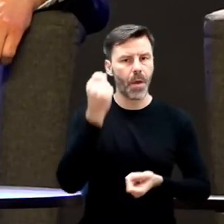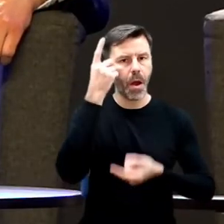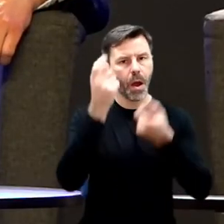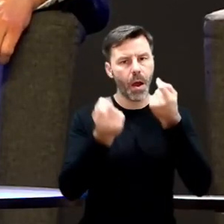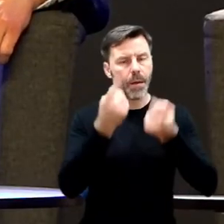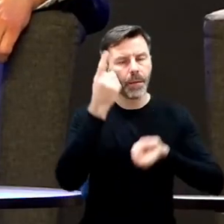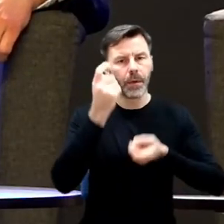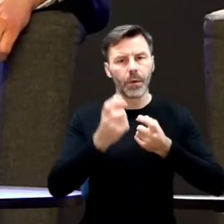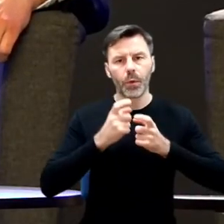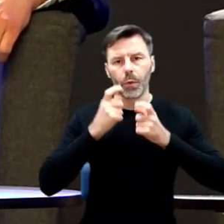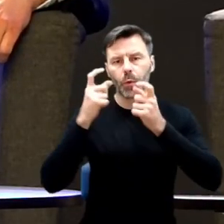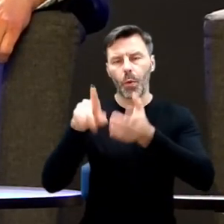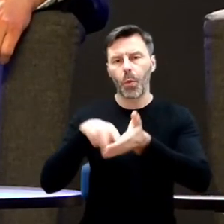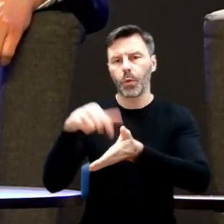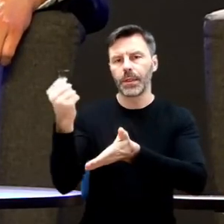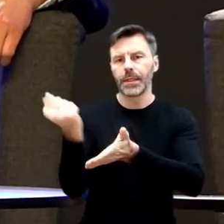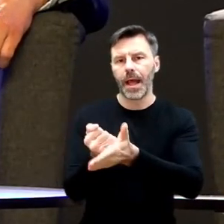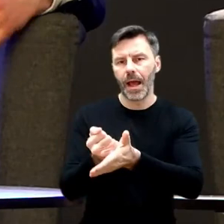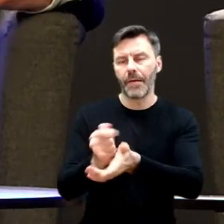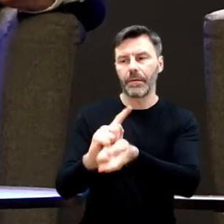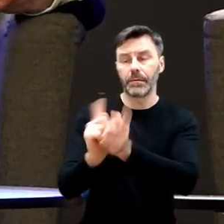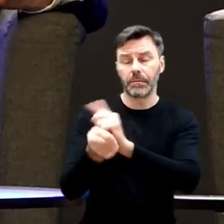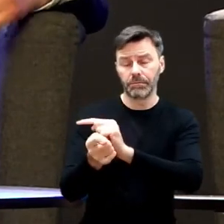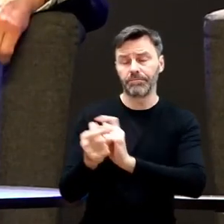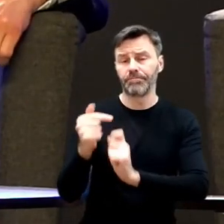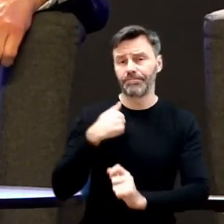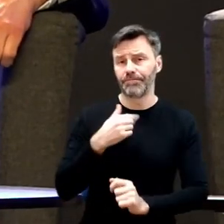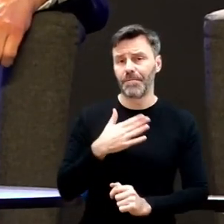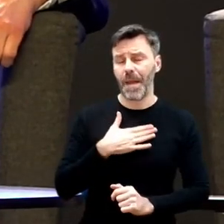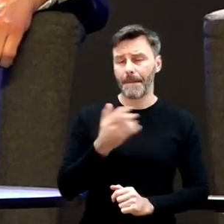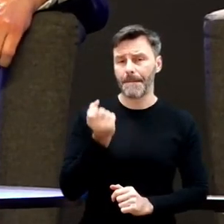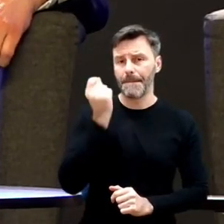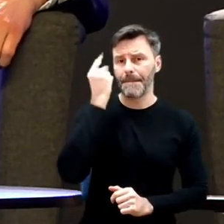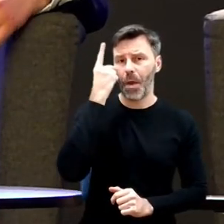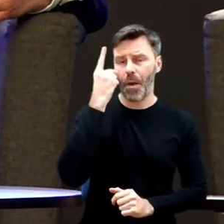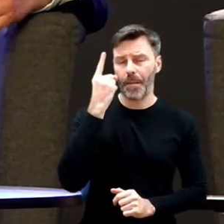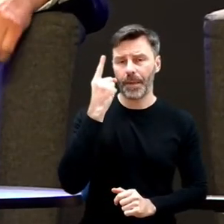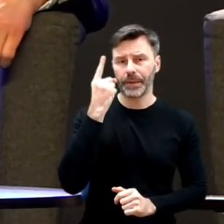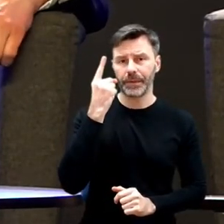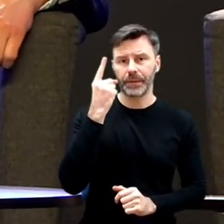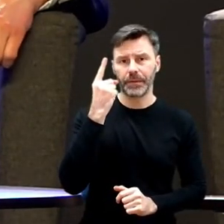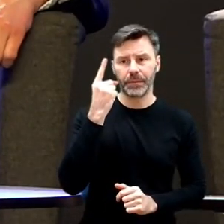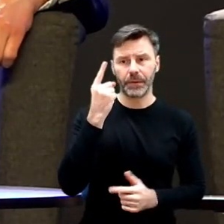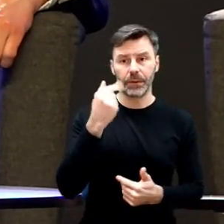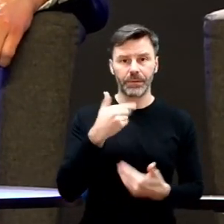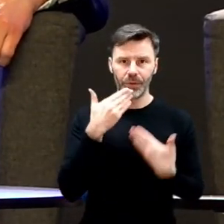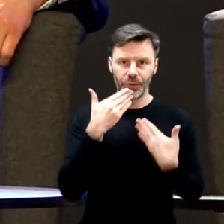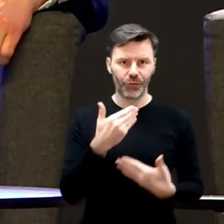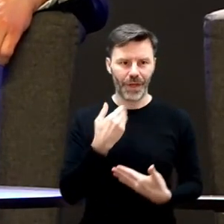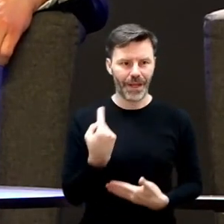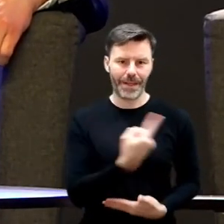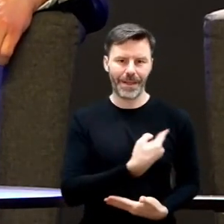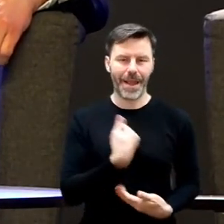Takim pomysłem zmian ustawowych, które dzięki naszej pracy zostały